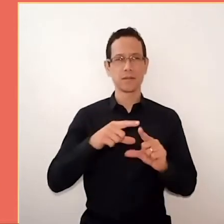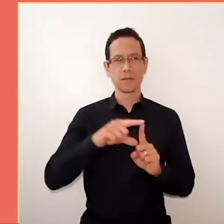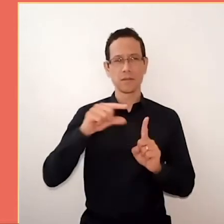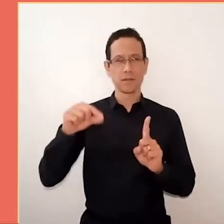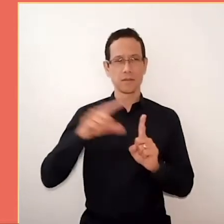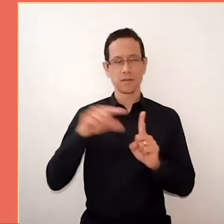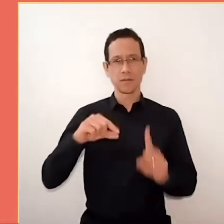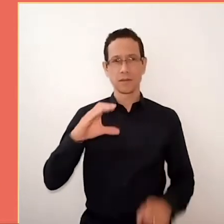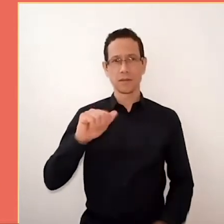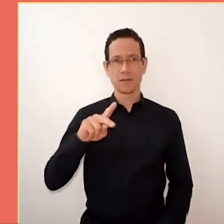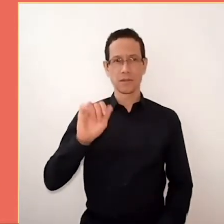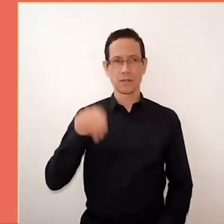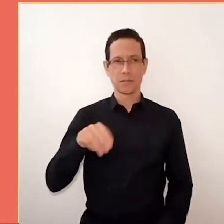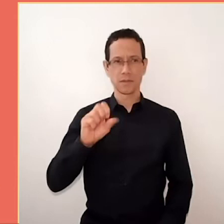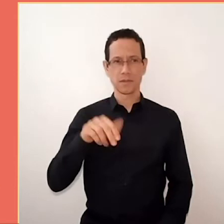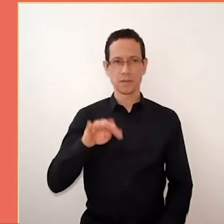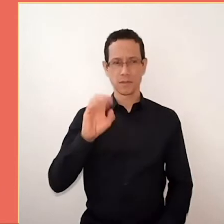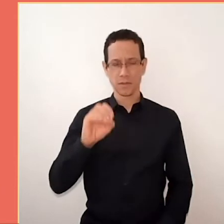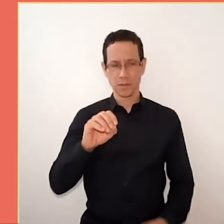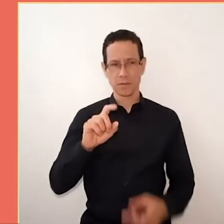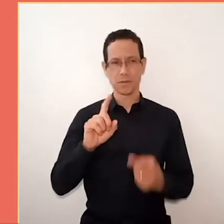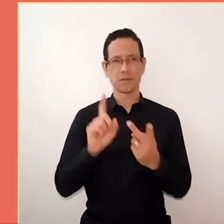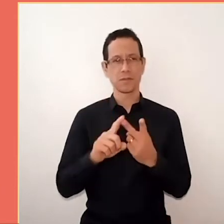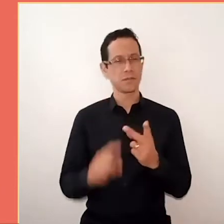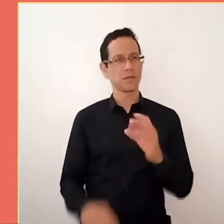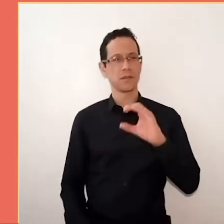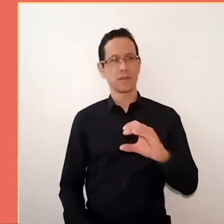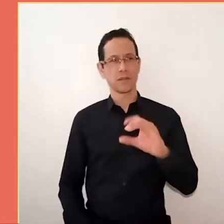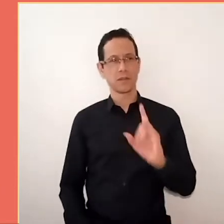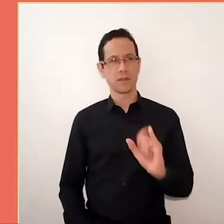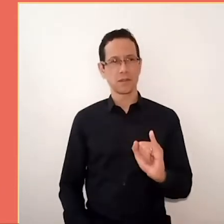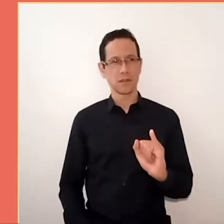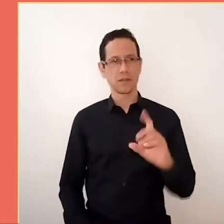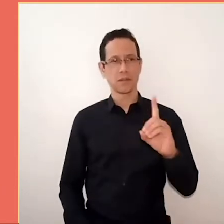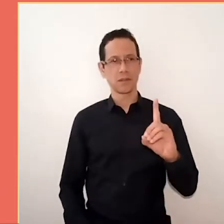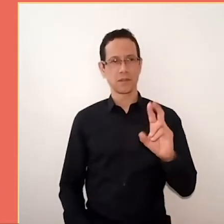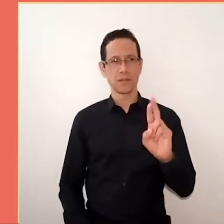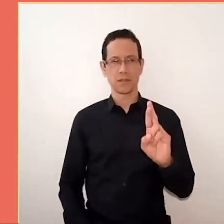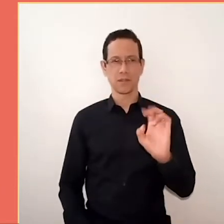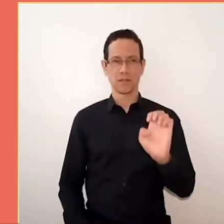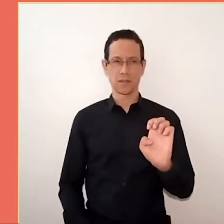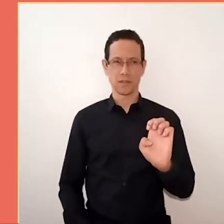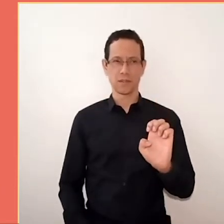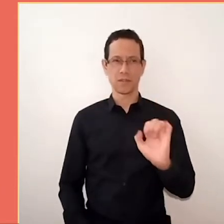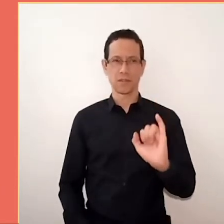e a descrição que elas vão fazendo sobre tudo isso vira reencontro, sabe?